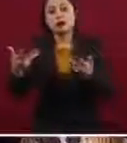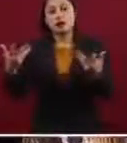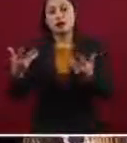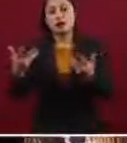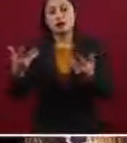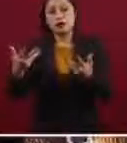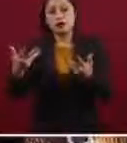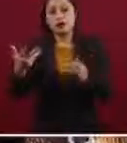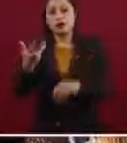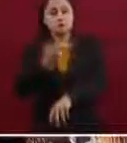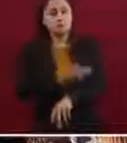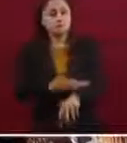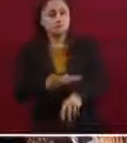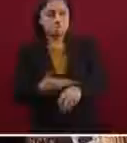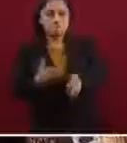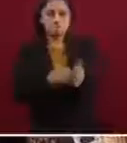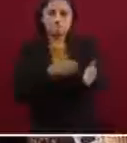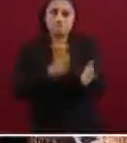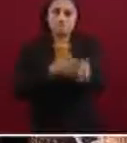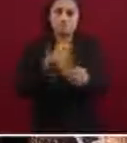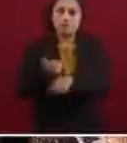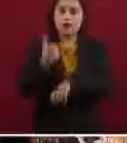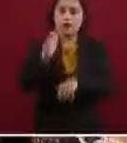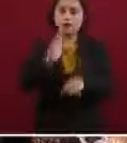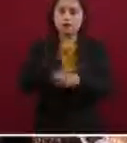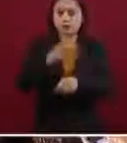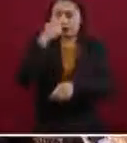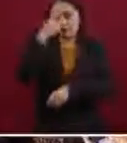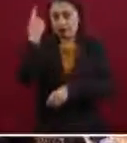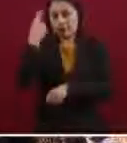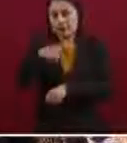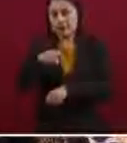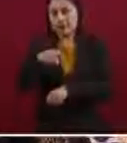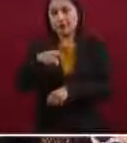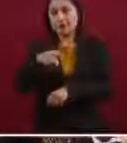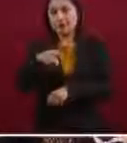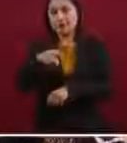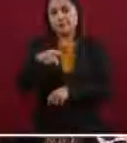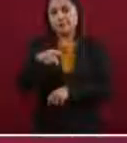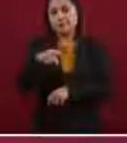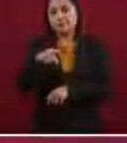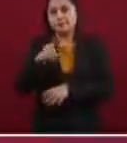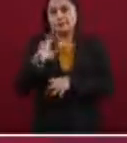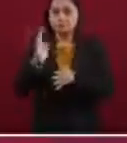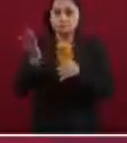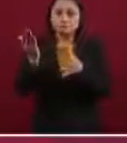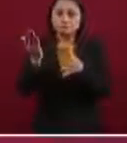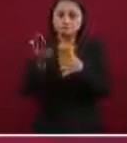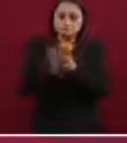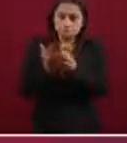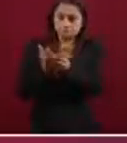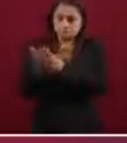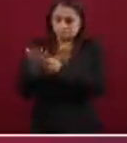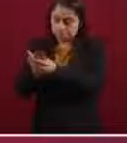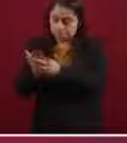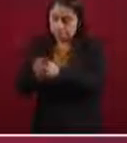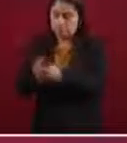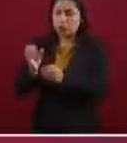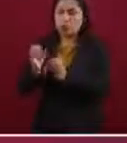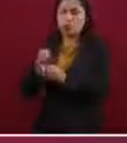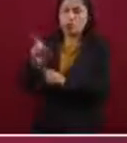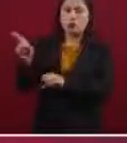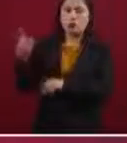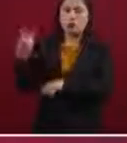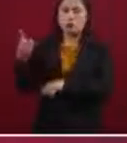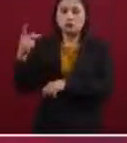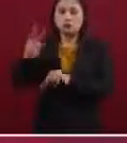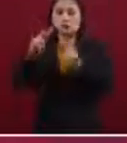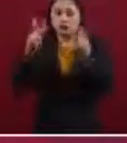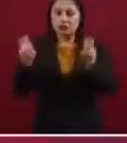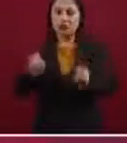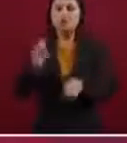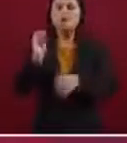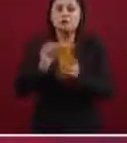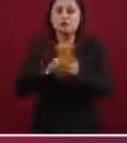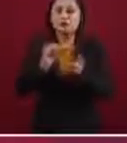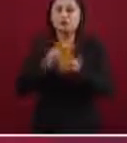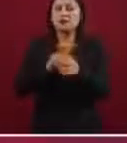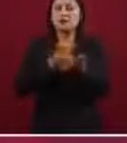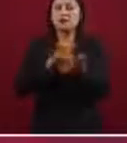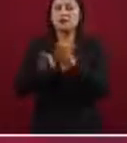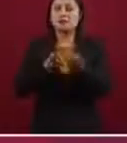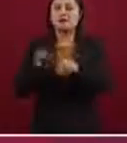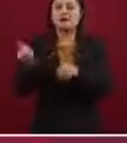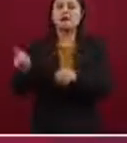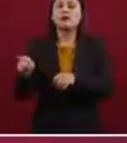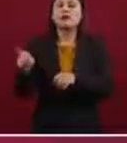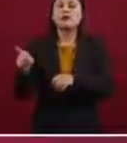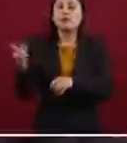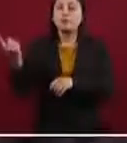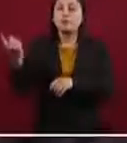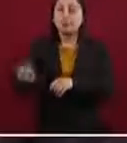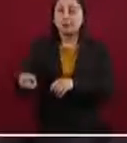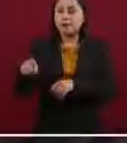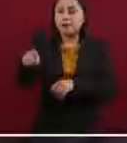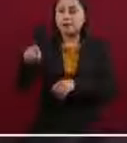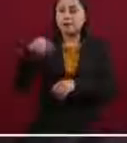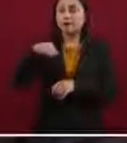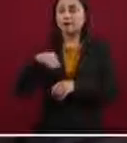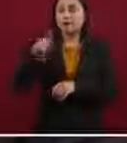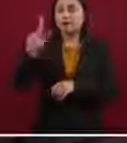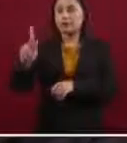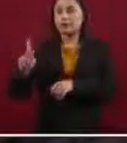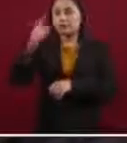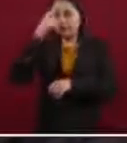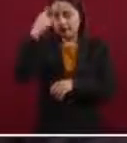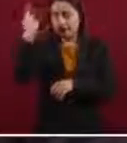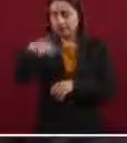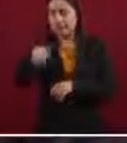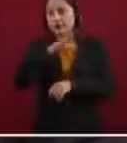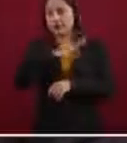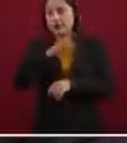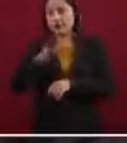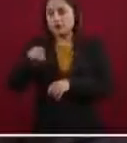expedientes, temas que tienen ahí y que los ministerios públicos entreguen el dinero